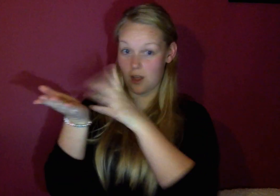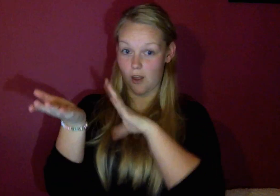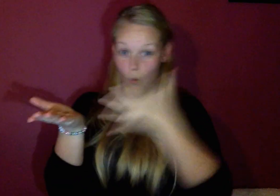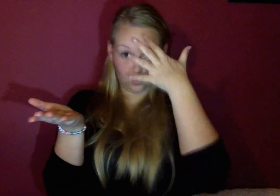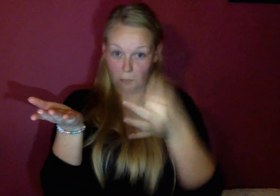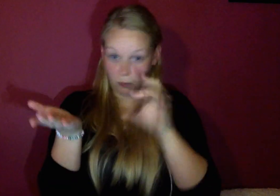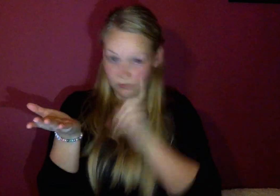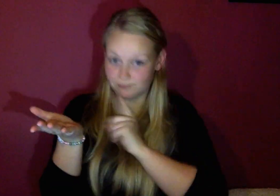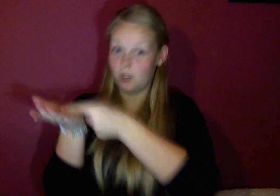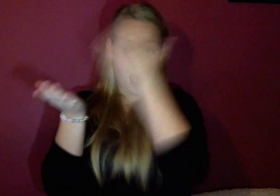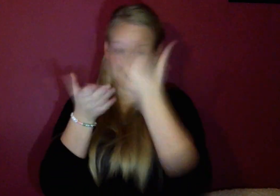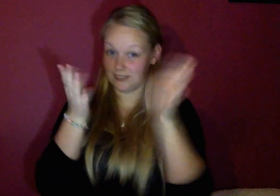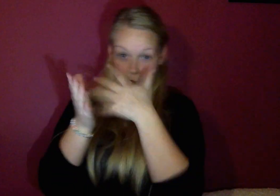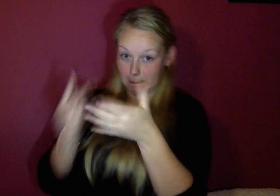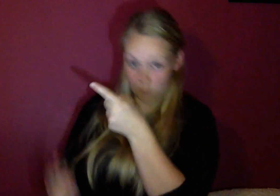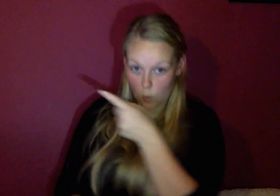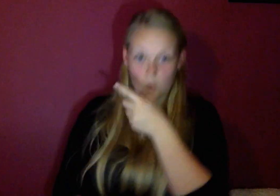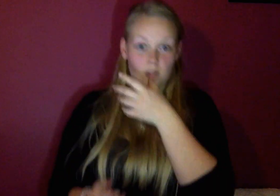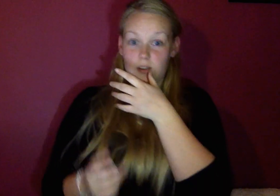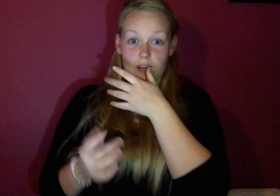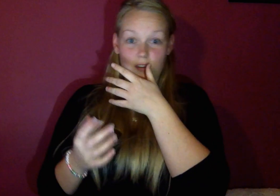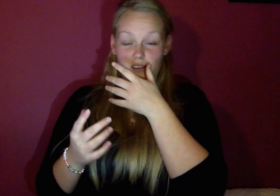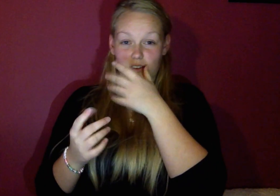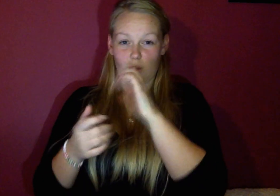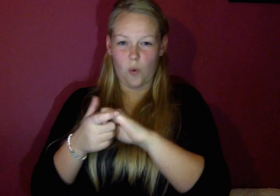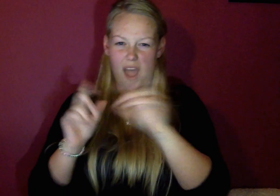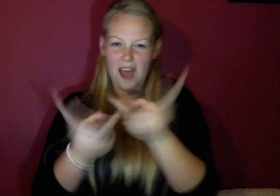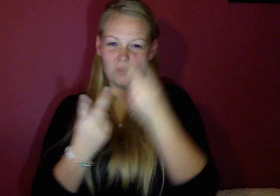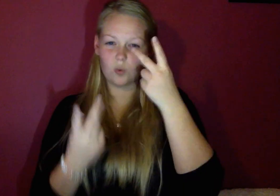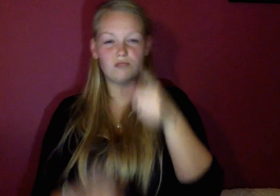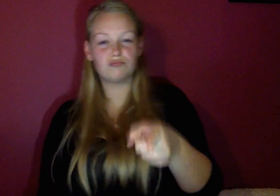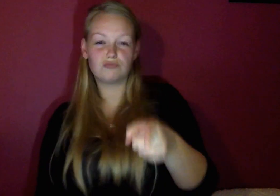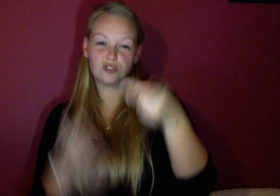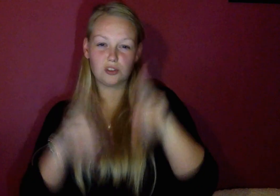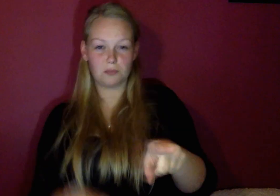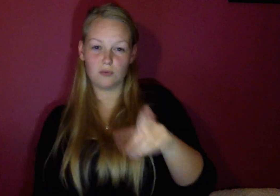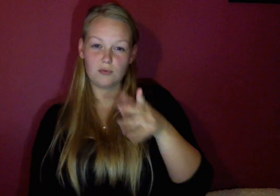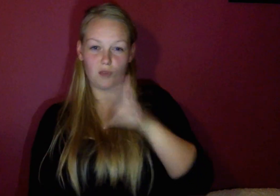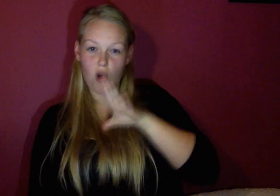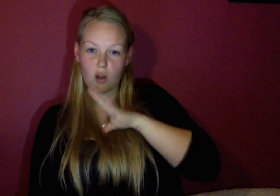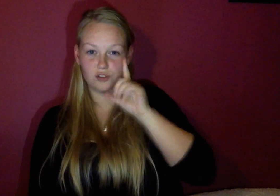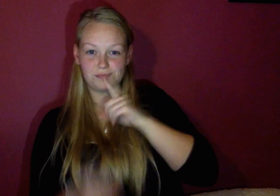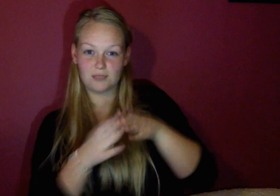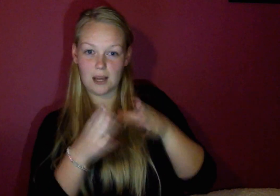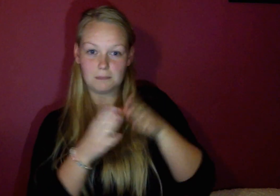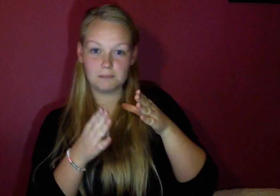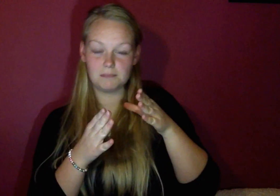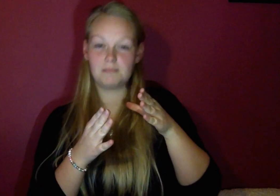De har inte kunskap om döva, kan inte teckenspråk och dömer direkt att någon kommer ifrån döv familj.